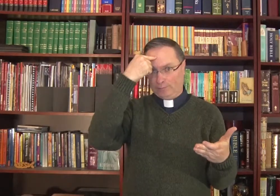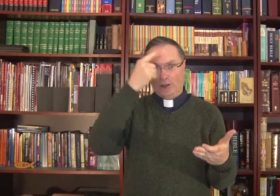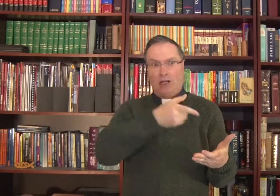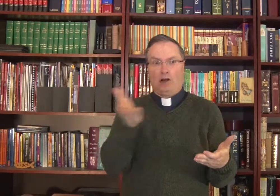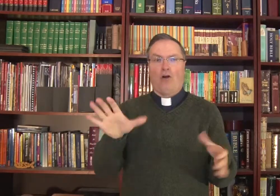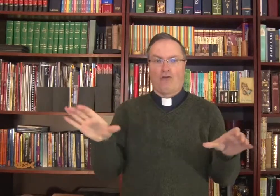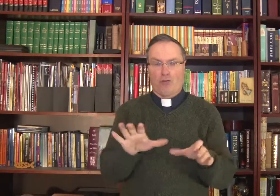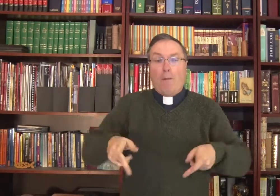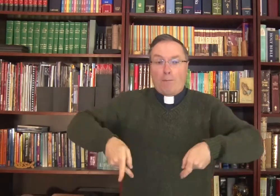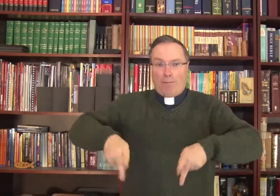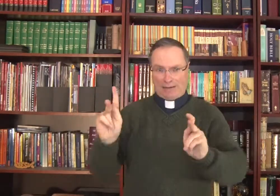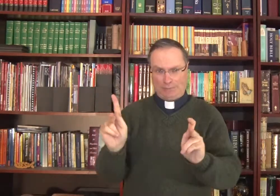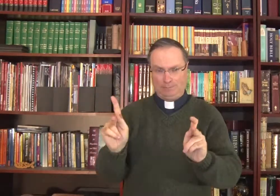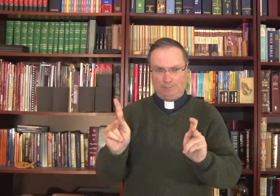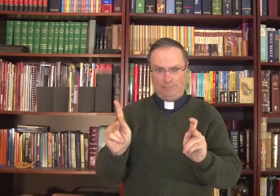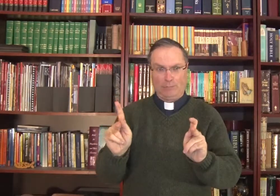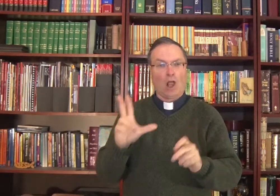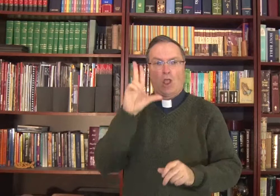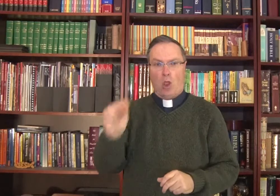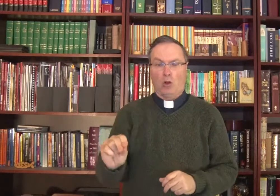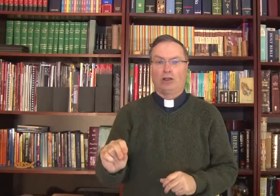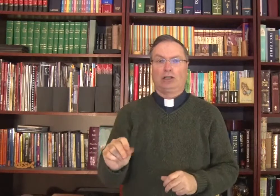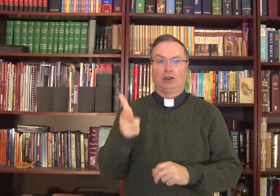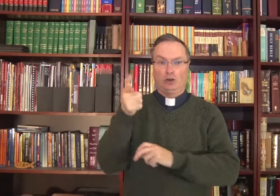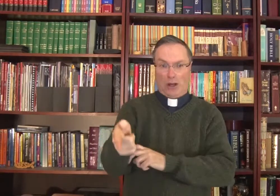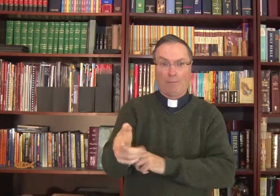Il leur fut permis, non de les tuer,